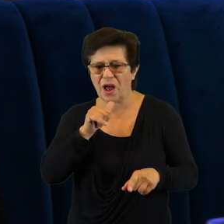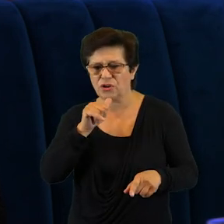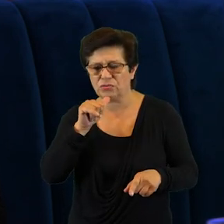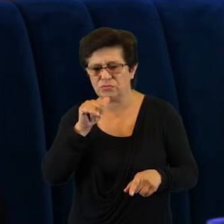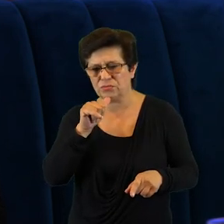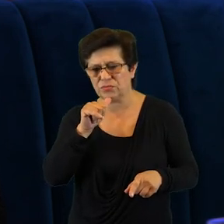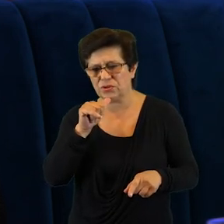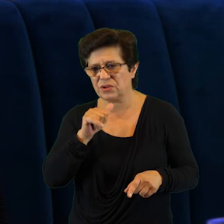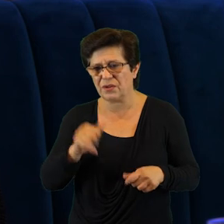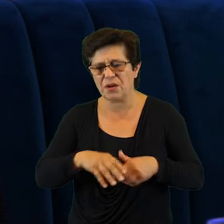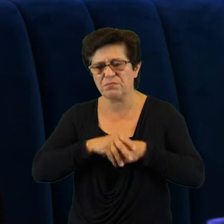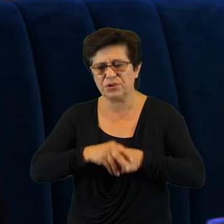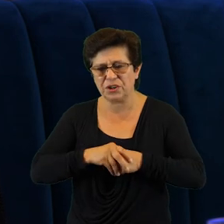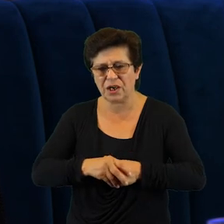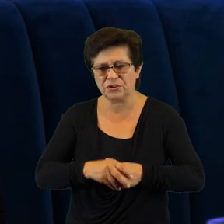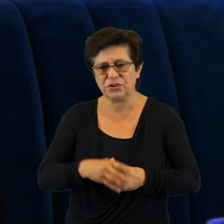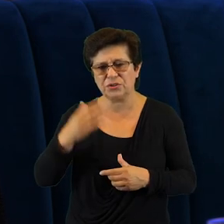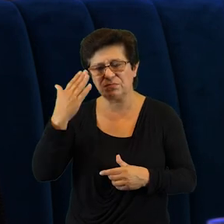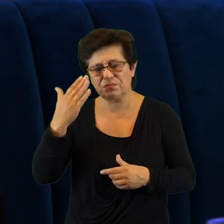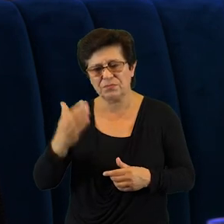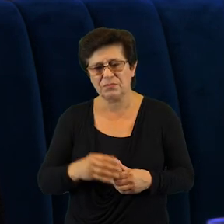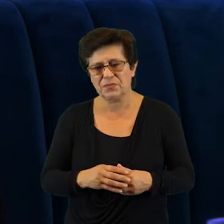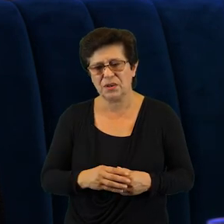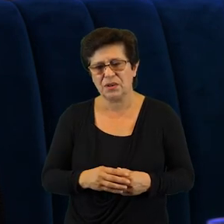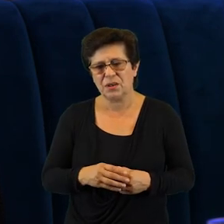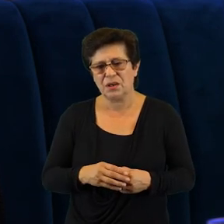właściwie ta relacja też się tak dramatycznie urwie.